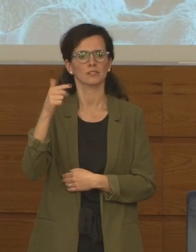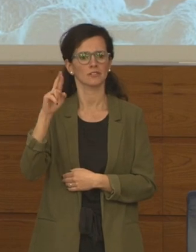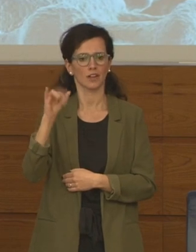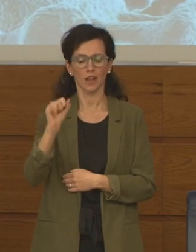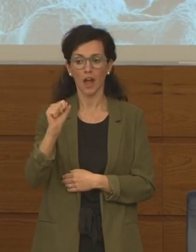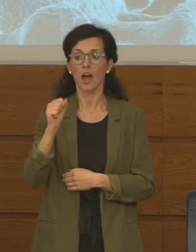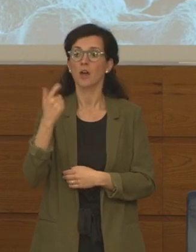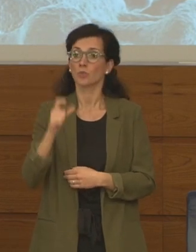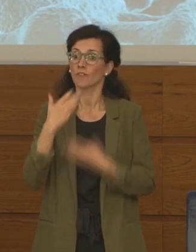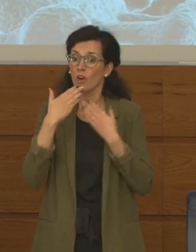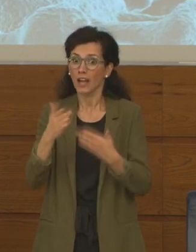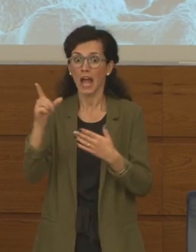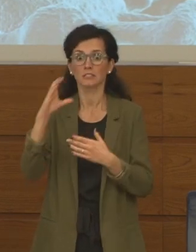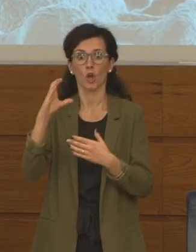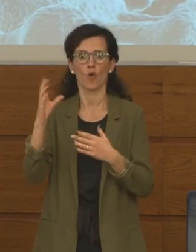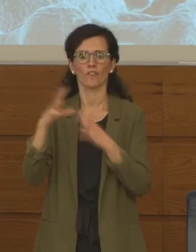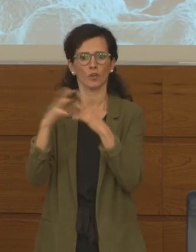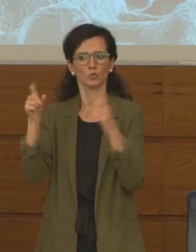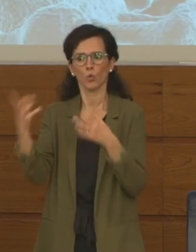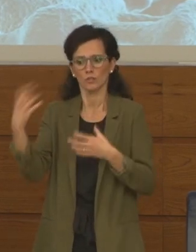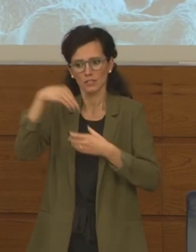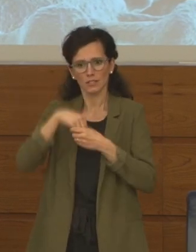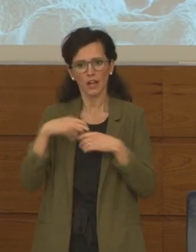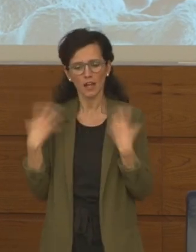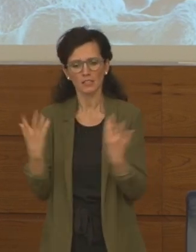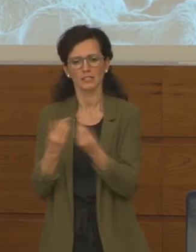Confindustria noi potremmo raggiungere tutti quanti gli associati, gli iscritti,